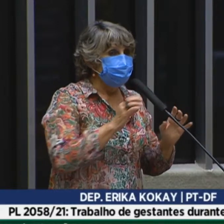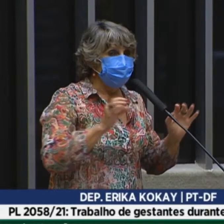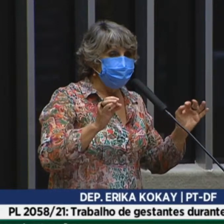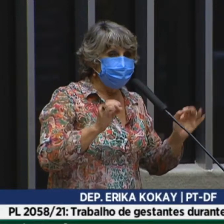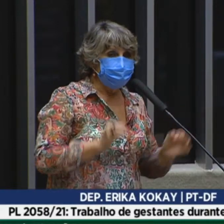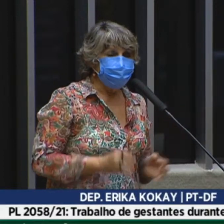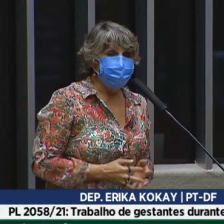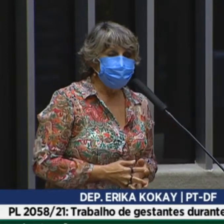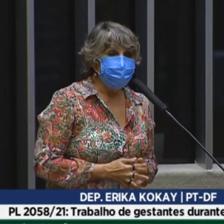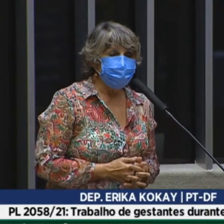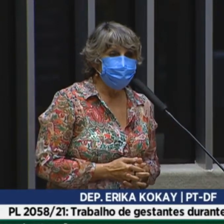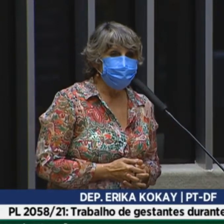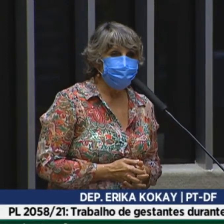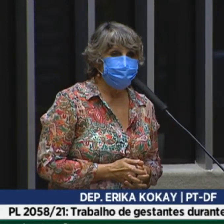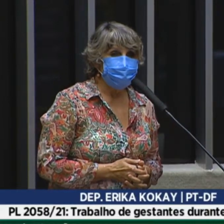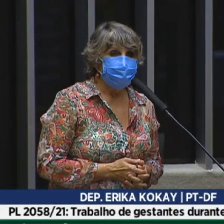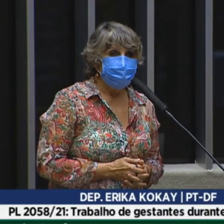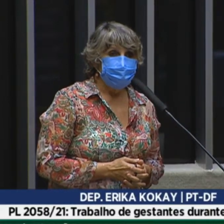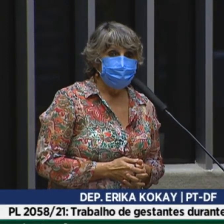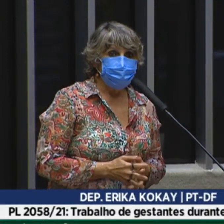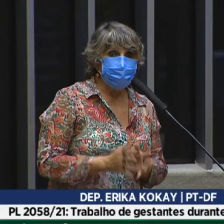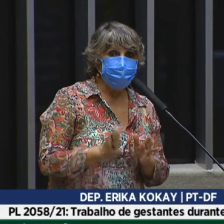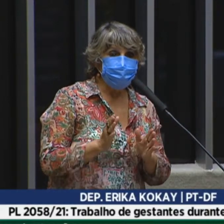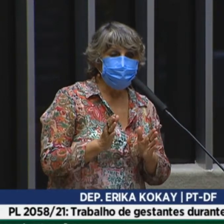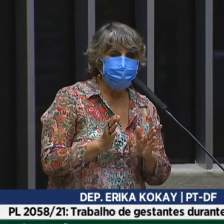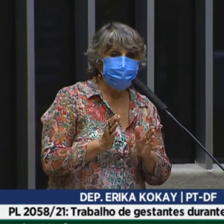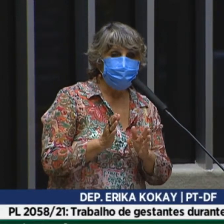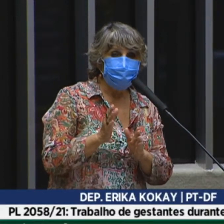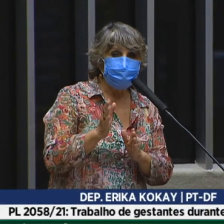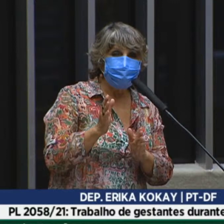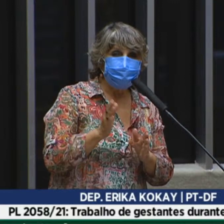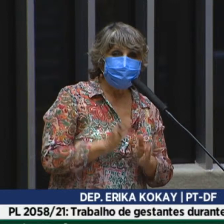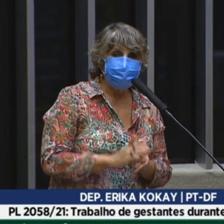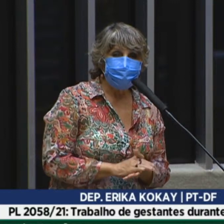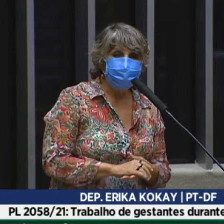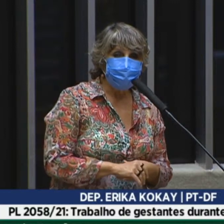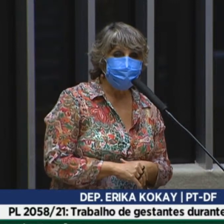HOJE, DISCUTINDO OBRIGATORIEDADE DO RETORNO DE TRABALHO DAS GRÁVIDAS. E AQUI, ARGUMENTOS DE QUE AS